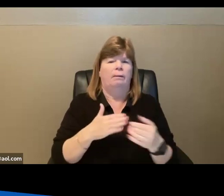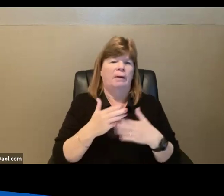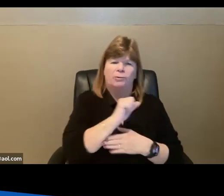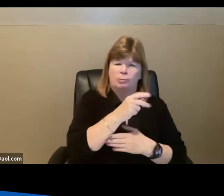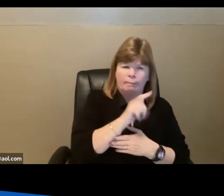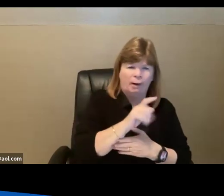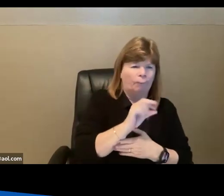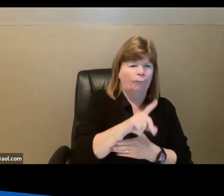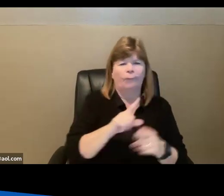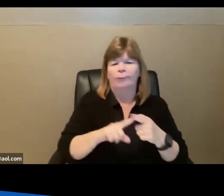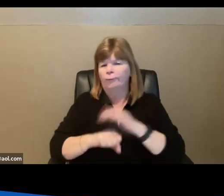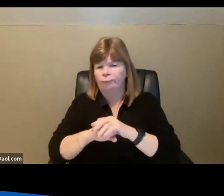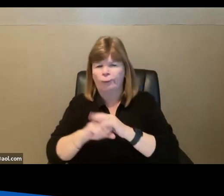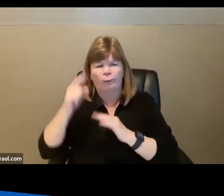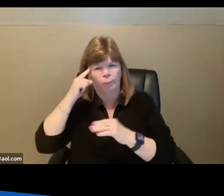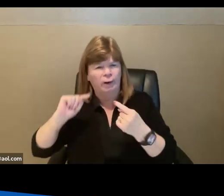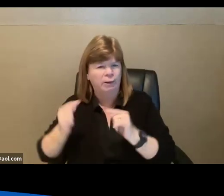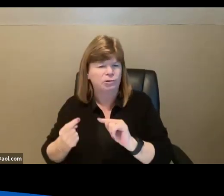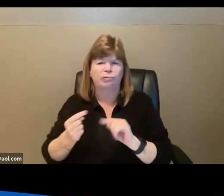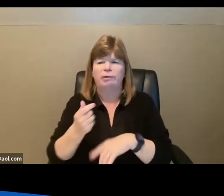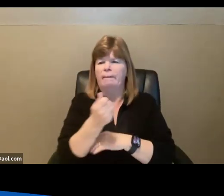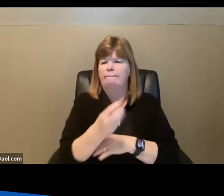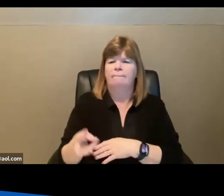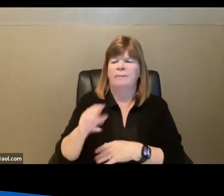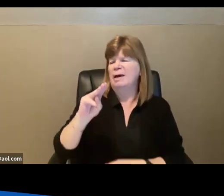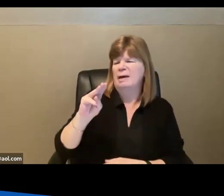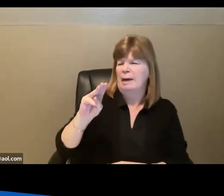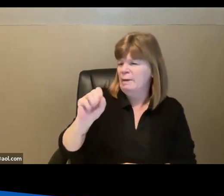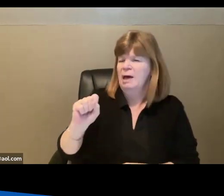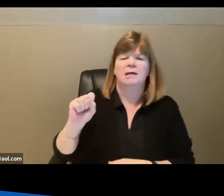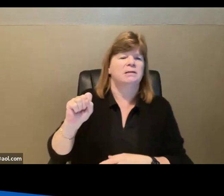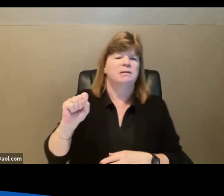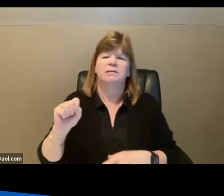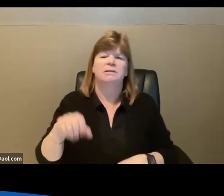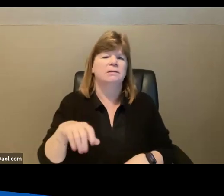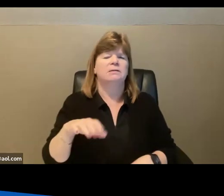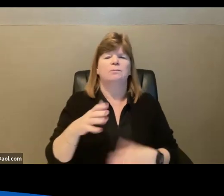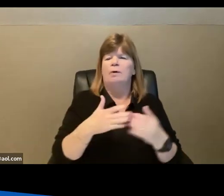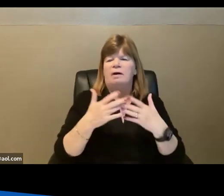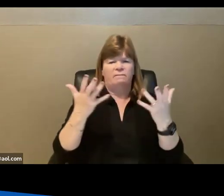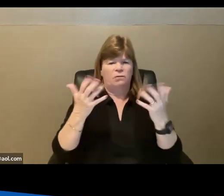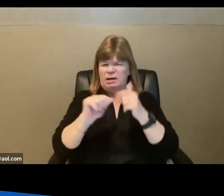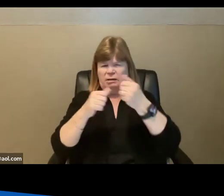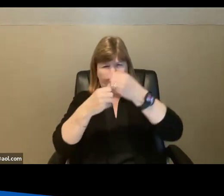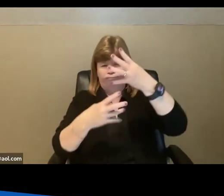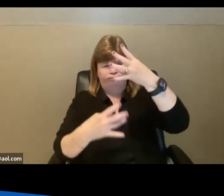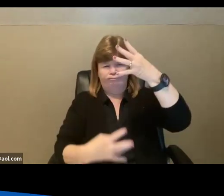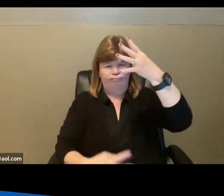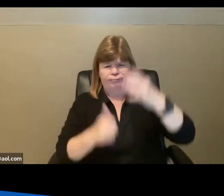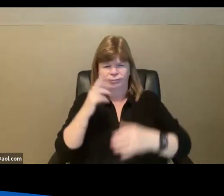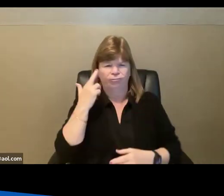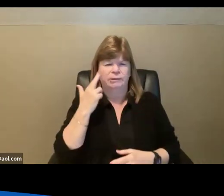accidente cerebrovascular, lesión cerebral, esclerosis múltiple, Guillain-Barré, ELA.